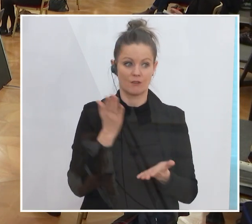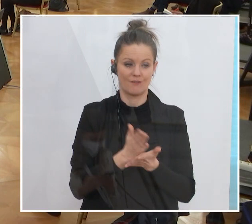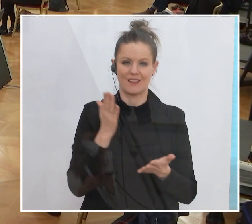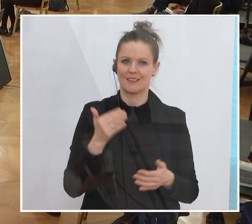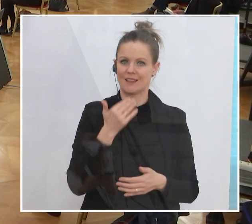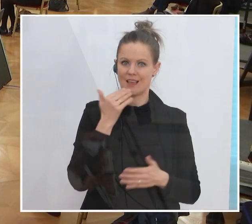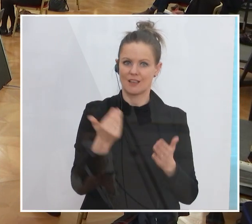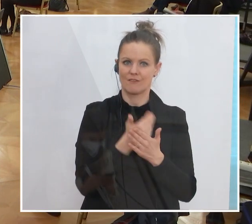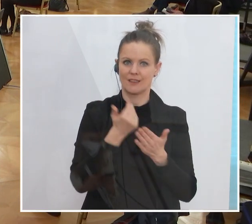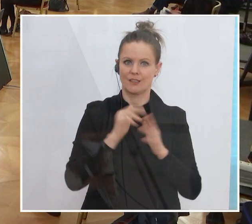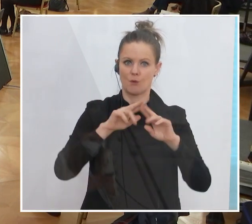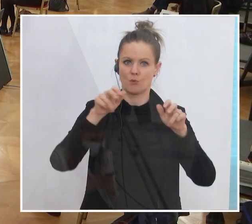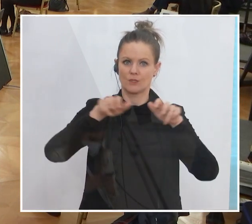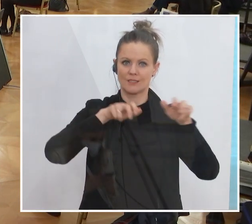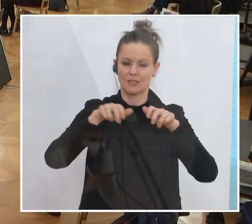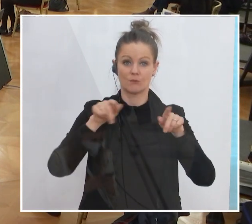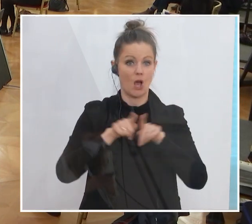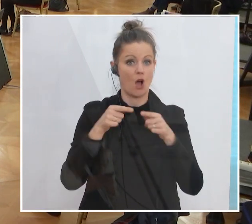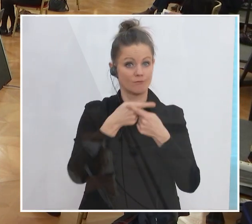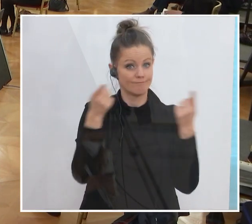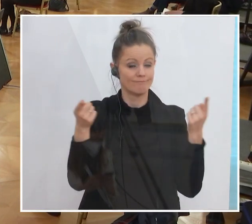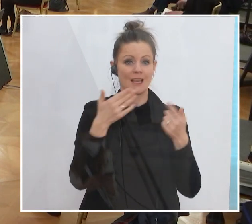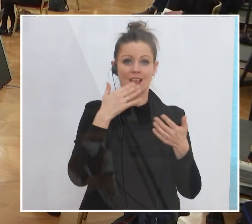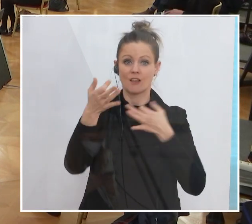Vertretern der Bundesregierung und Ihnen vielen Dank für Ihre Fragen und fürs Kommen, danke.